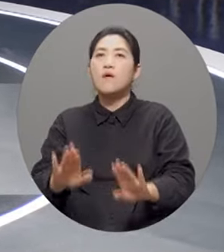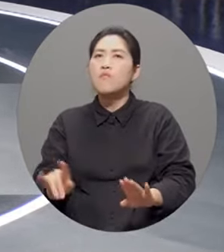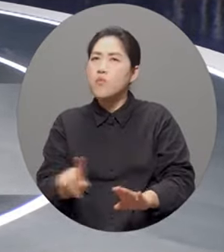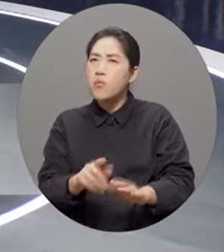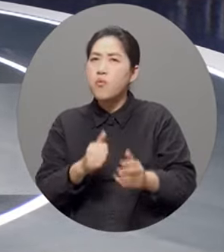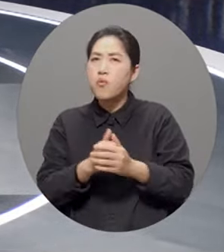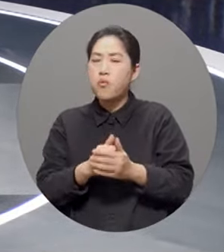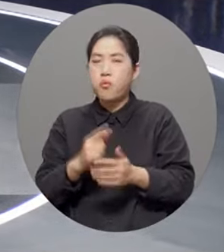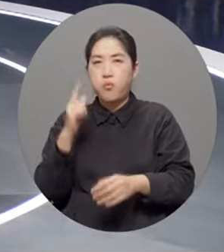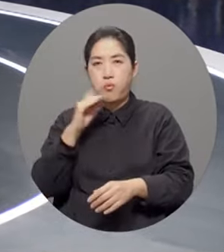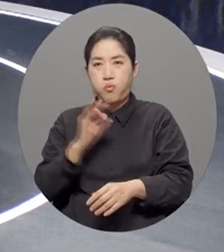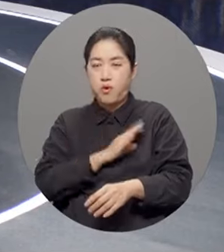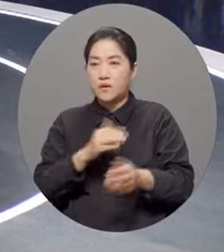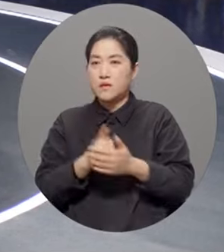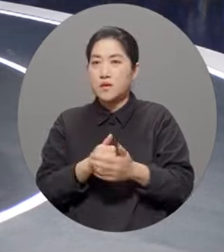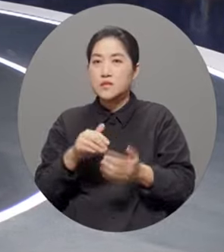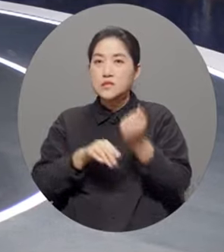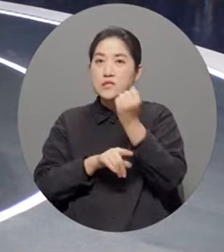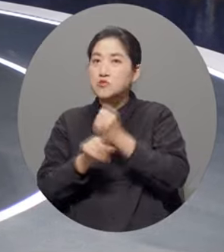어떤 근거로 결정이 된 겁니까?